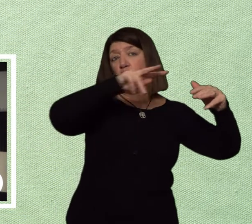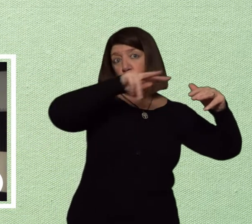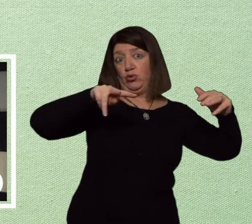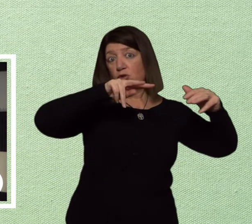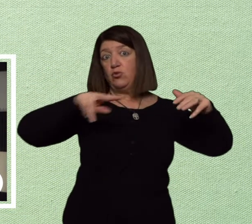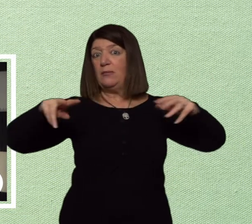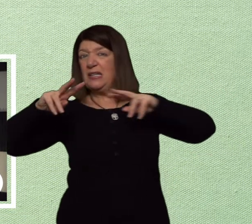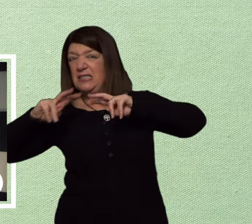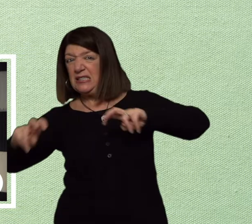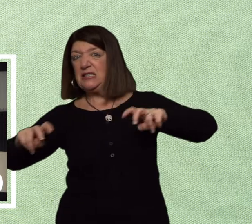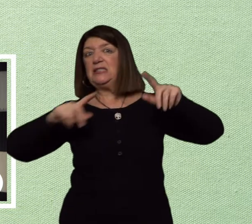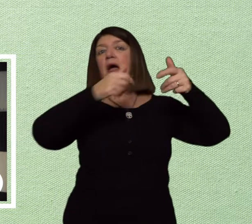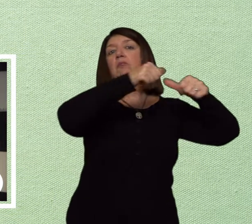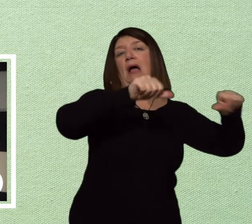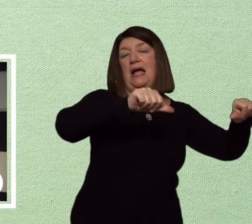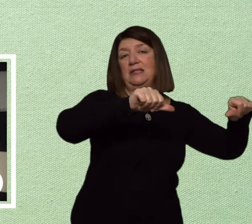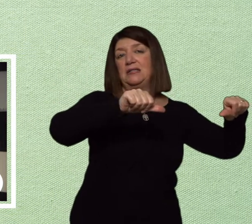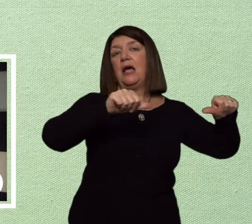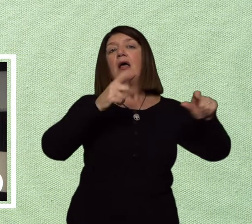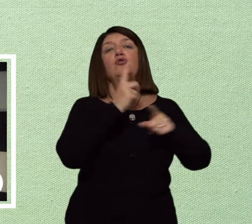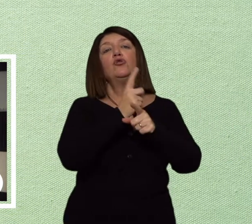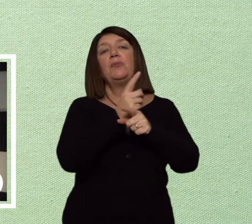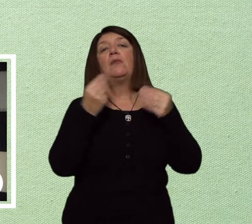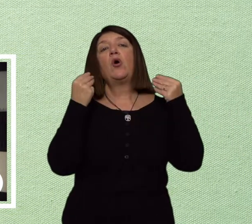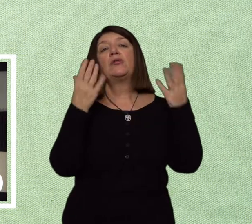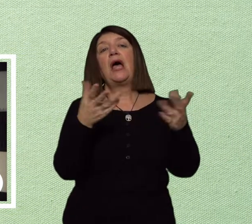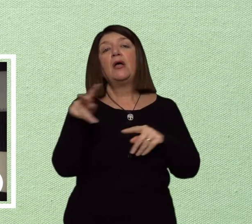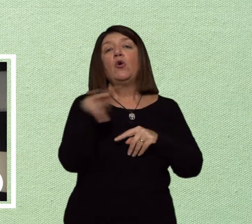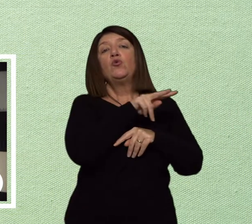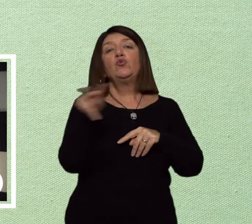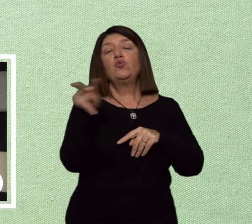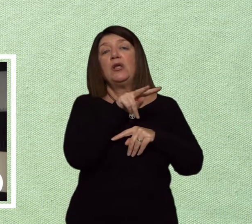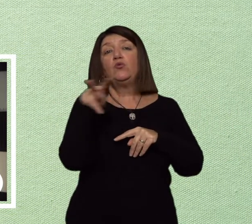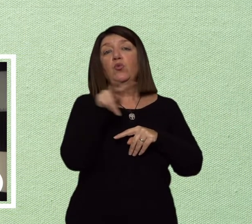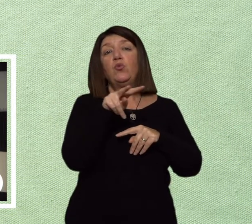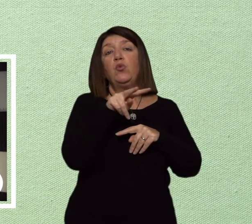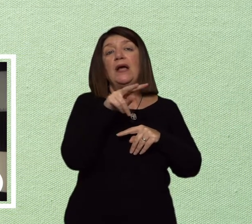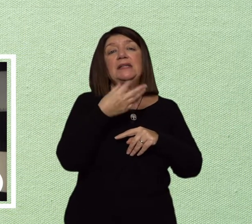equità di accesso e di tempo dedicato che deve essere a quel punto diverso, perché nel secondo